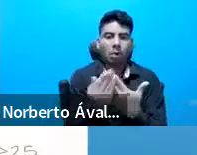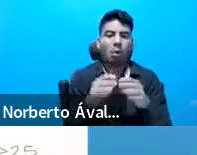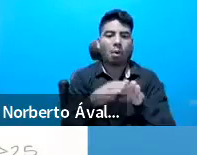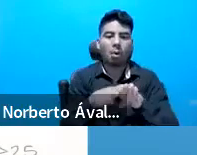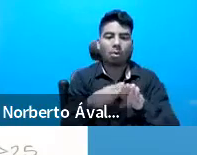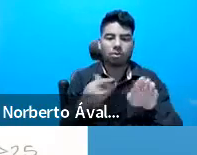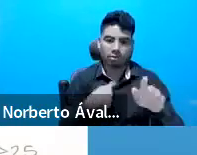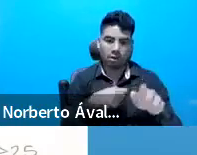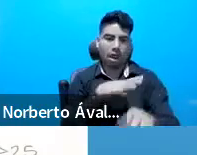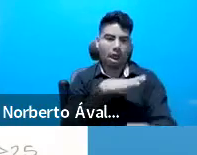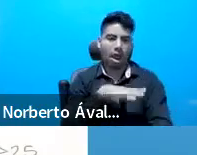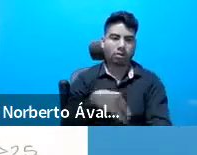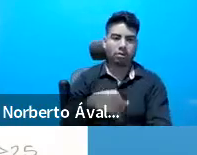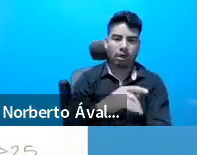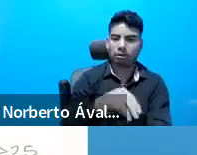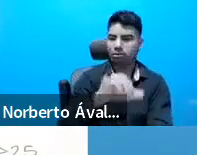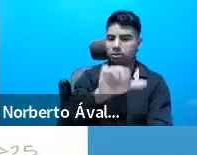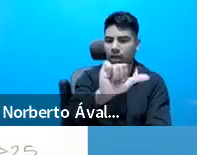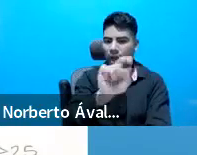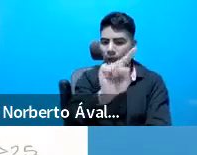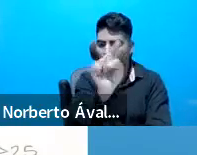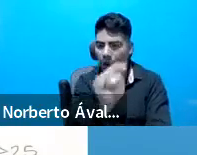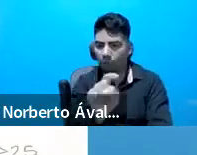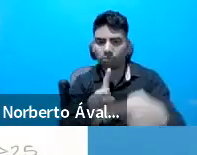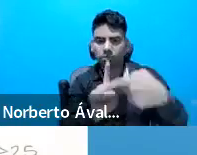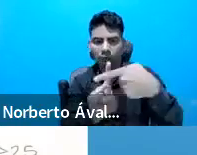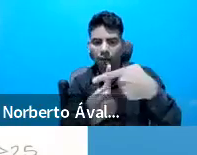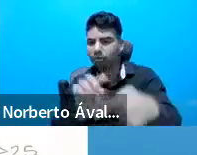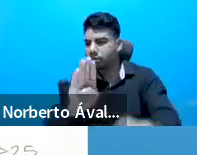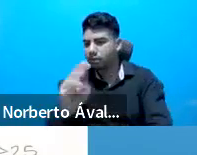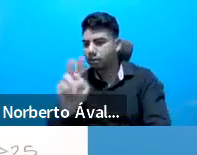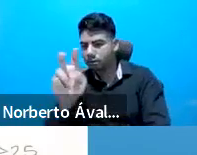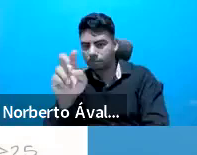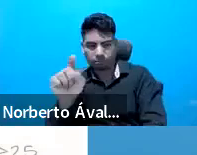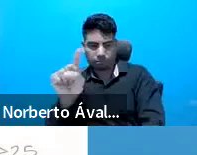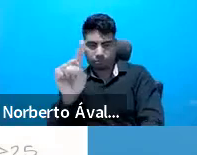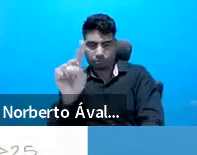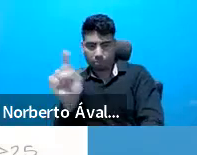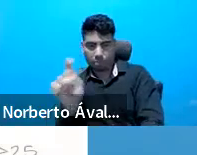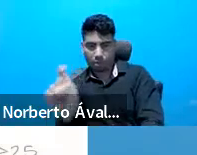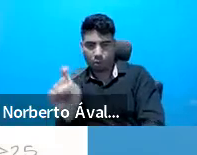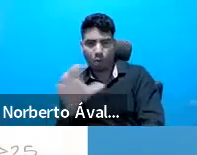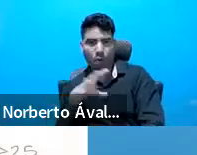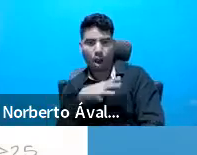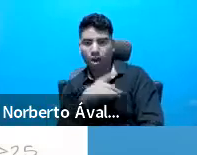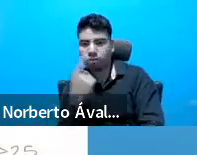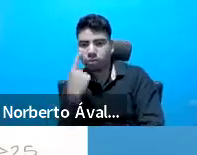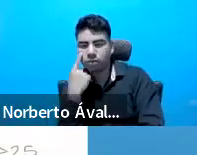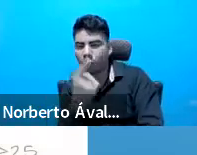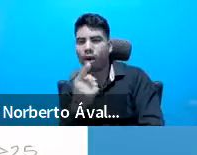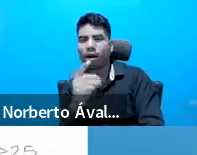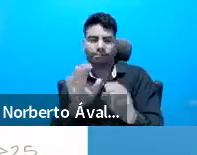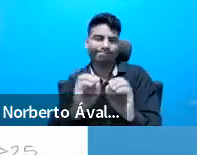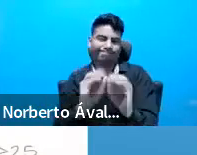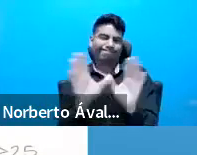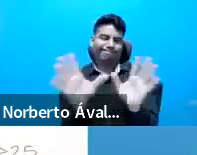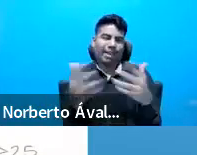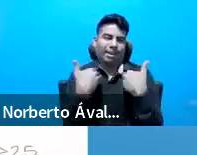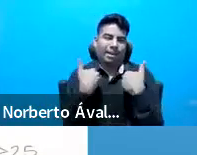representación algebraica Y no usamos nada español hasta este momento, en donde los chicos sordos sordos me preguntaron qué era sordos me preguntaron: qué era